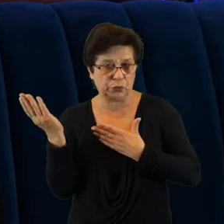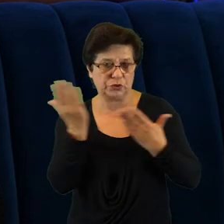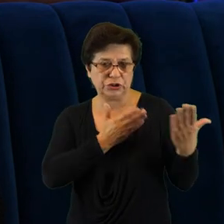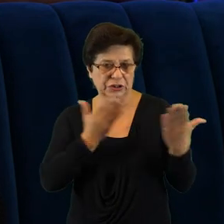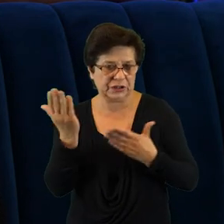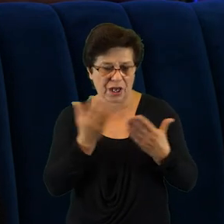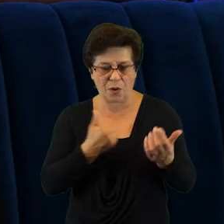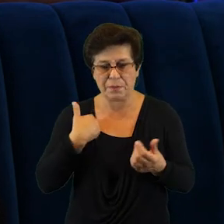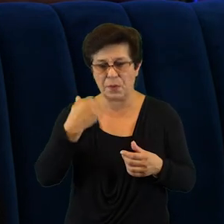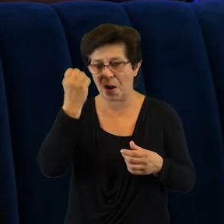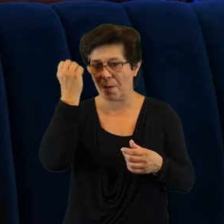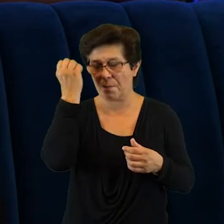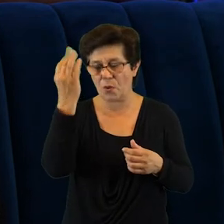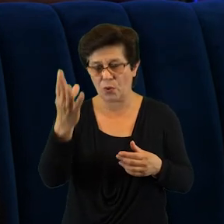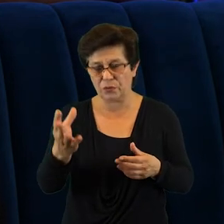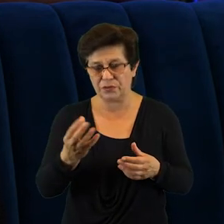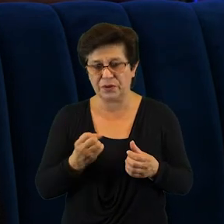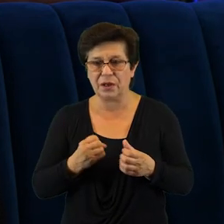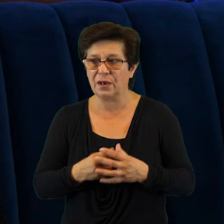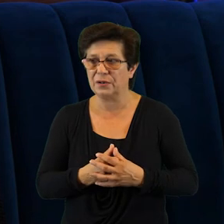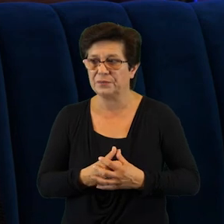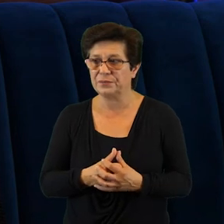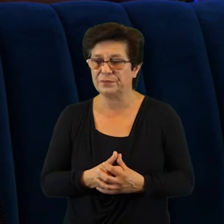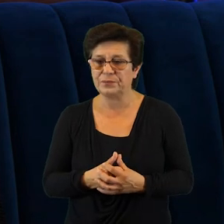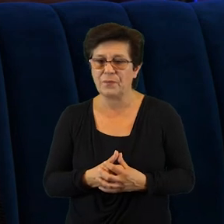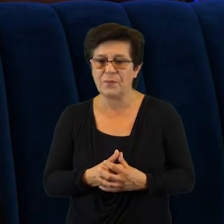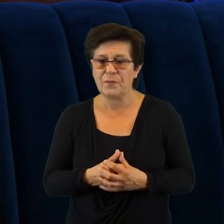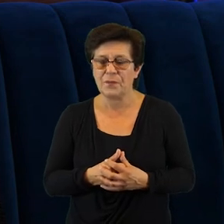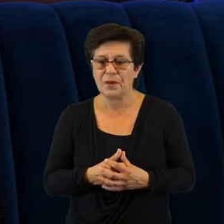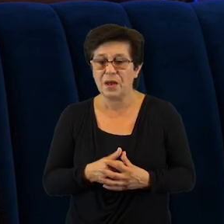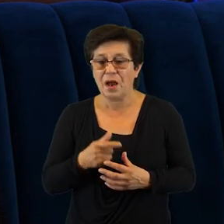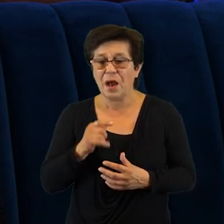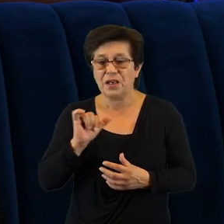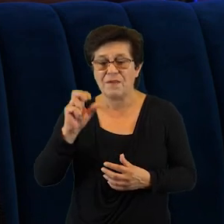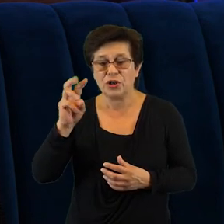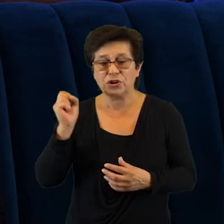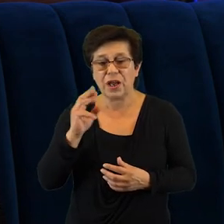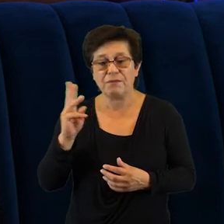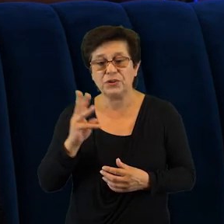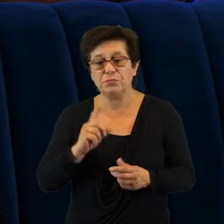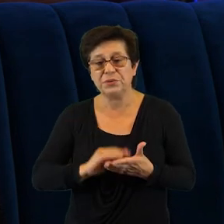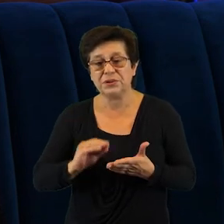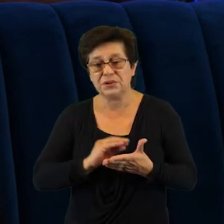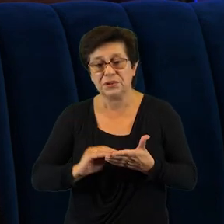Wywoływała ogromny rezonans wśród Skamandrytów i nie tylko. Iwaszkiewicz pisał, że właściwie te wszystkie mody,